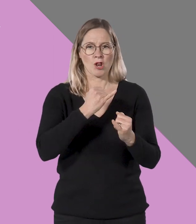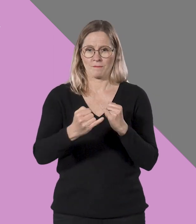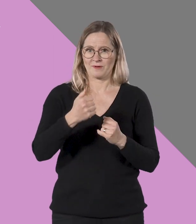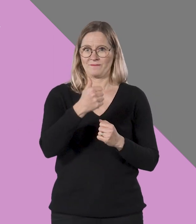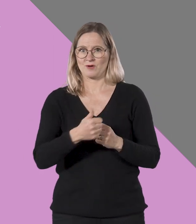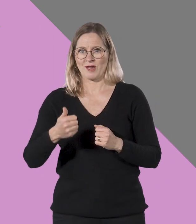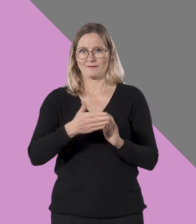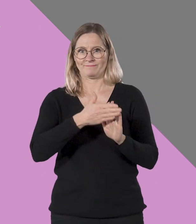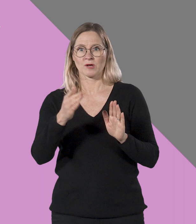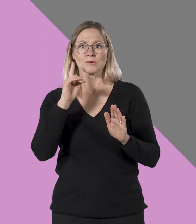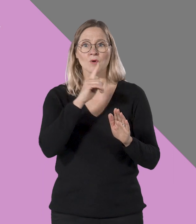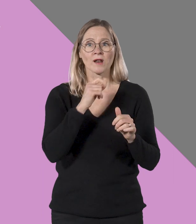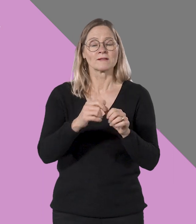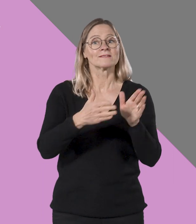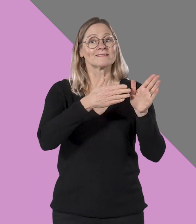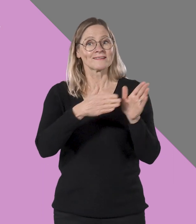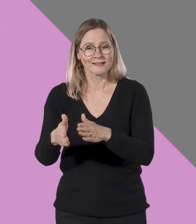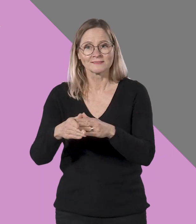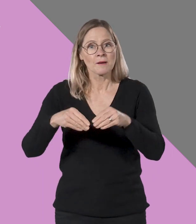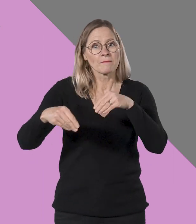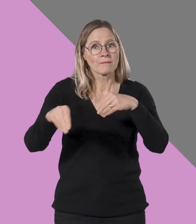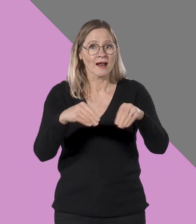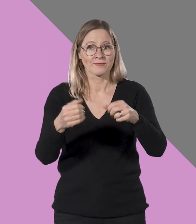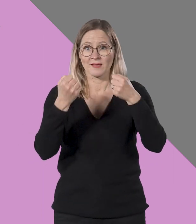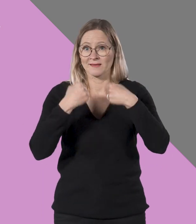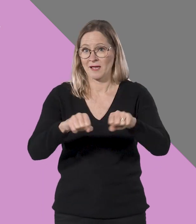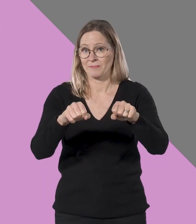Kuurojen Liitto järjestää loppuvuonna Pelataan-kampanjan, -